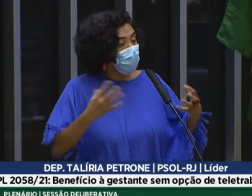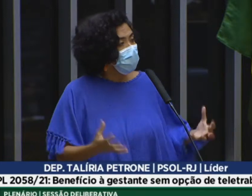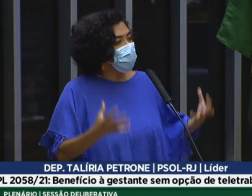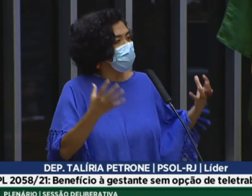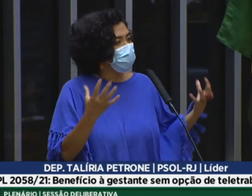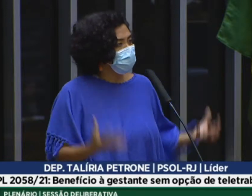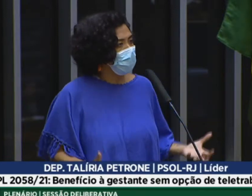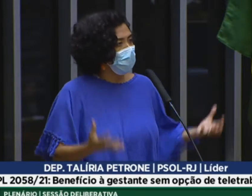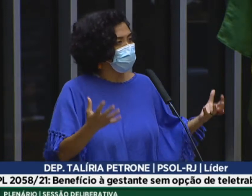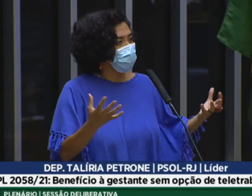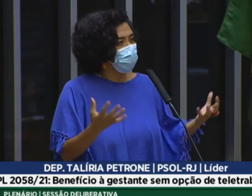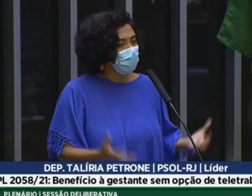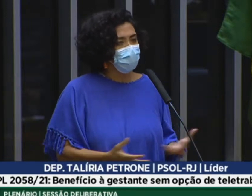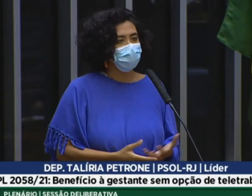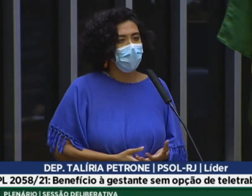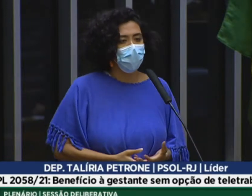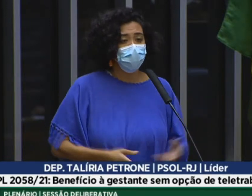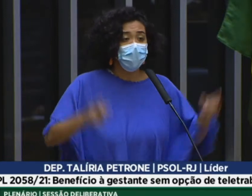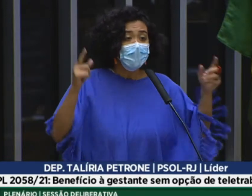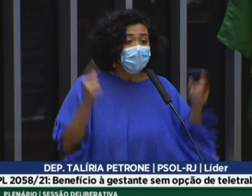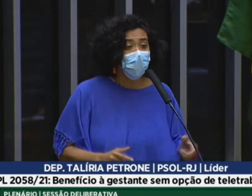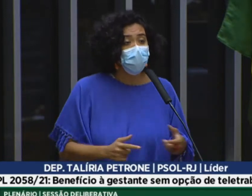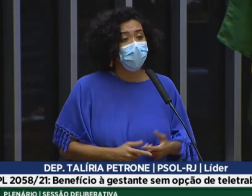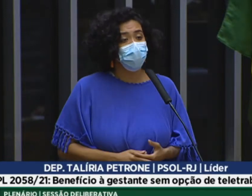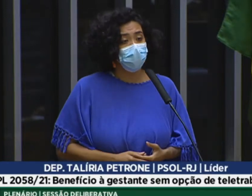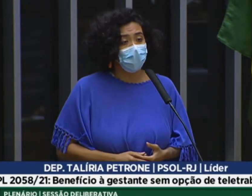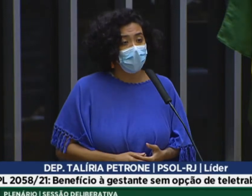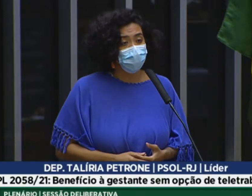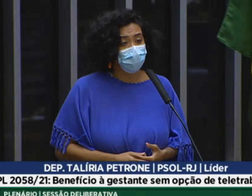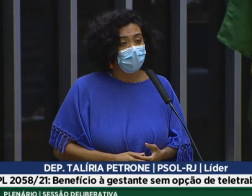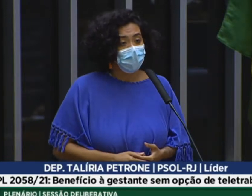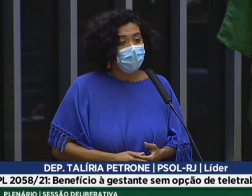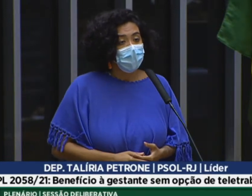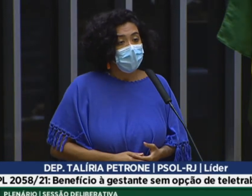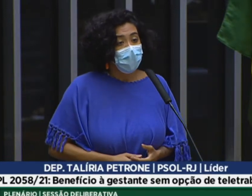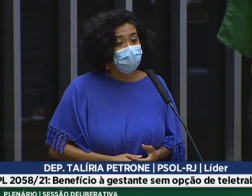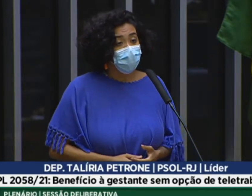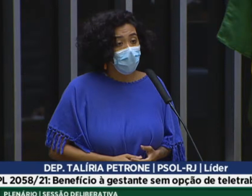MORTES SÃO EVITÁVEIS, TAMBÉM É VERDADE QUE ESSAS MORTES ATINGEM SETORES DE